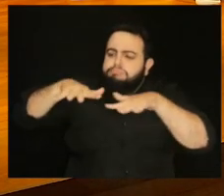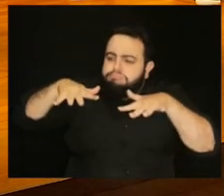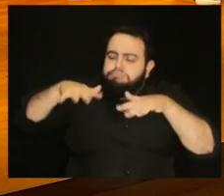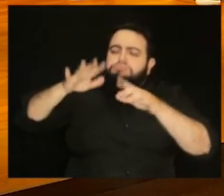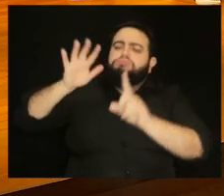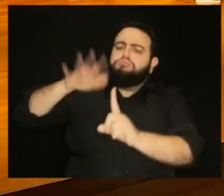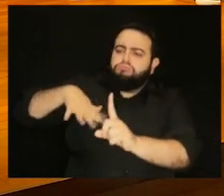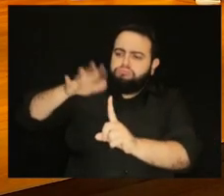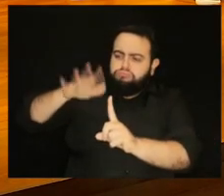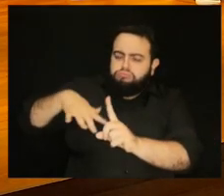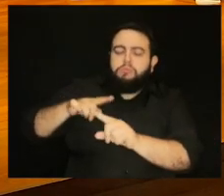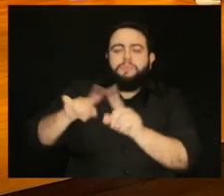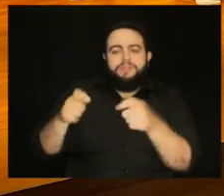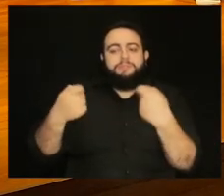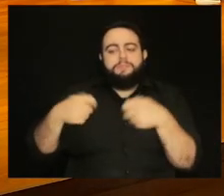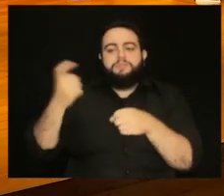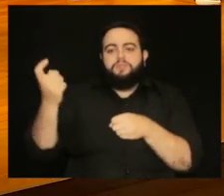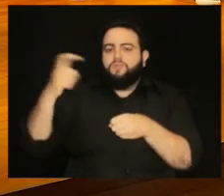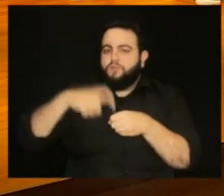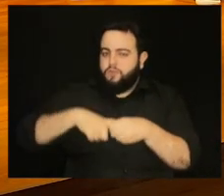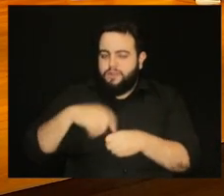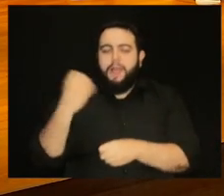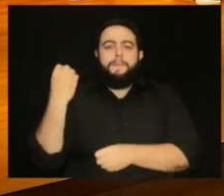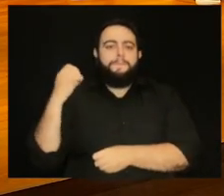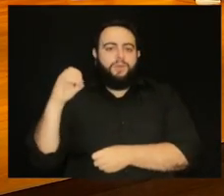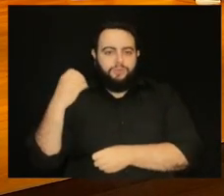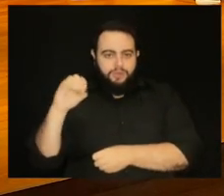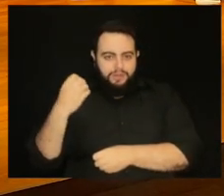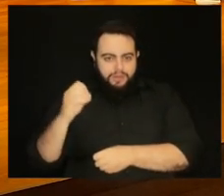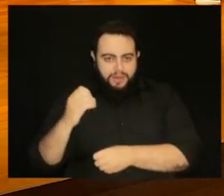mas tem que voltar para Porto Alegre porque como ele disse, se ele fosse filho de pai rico ele tava